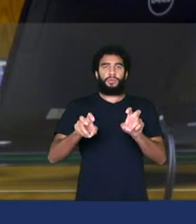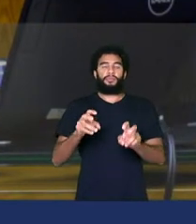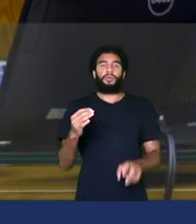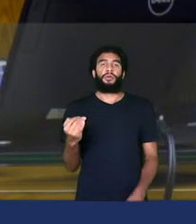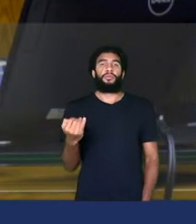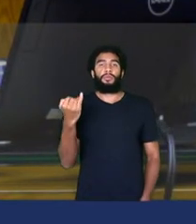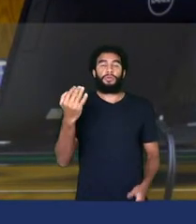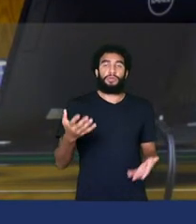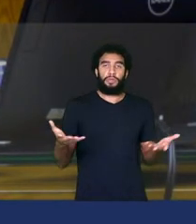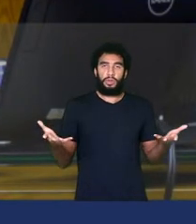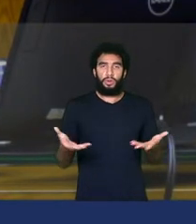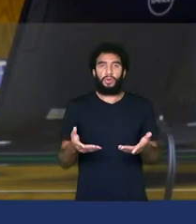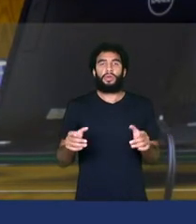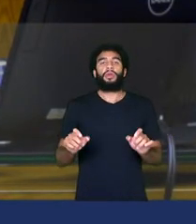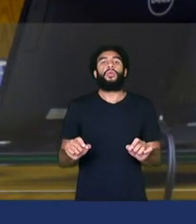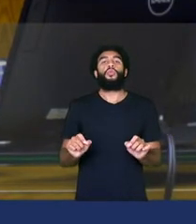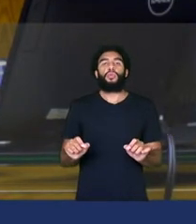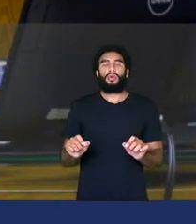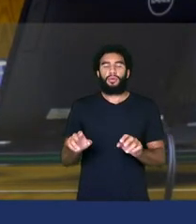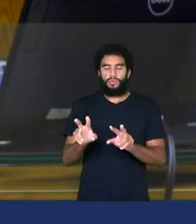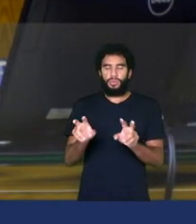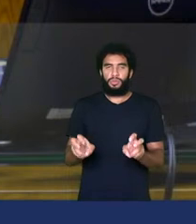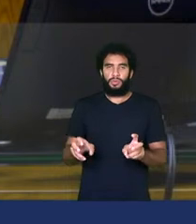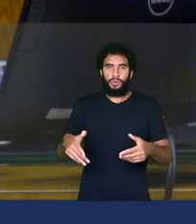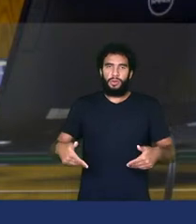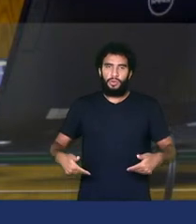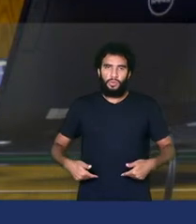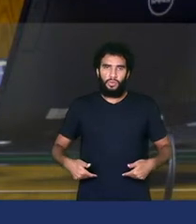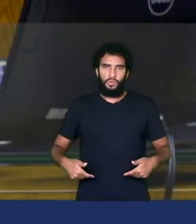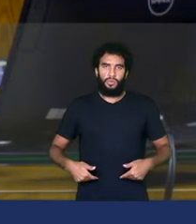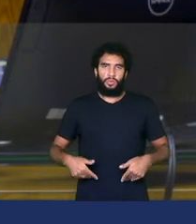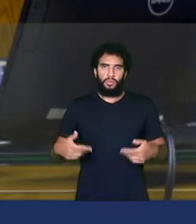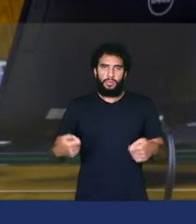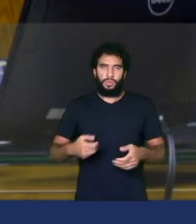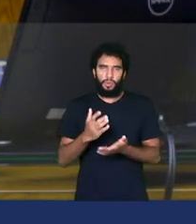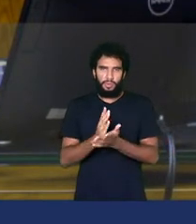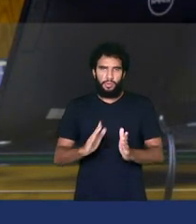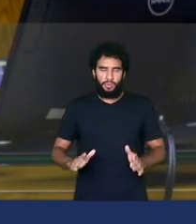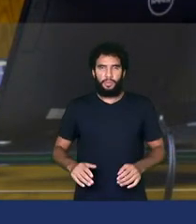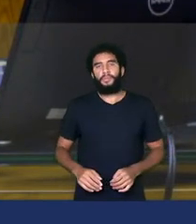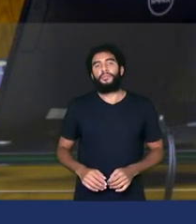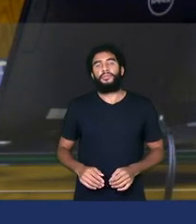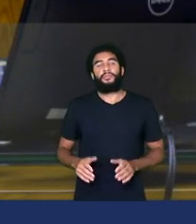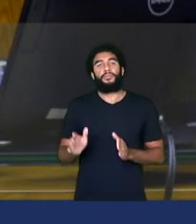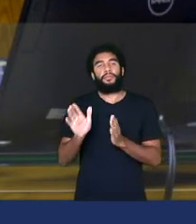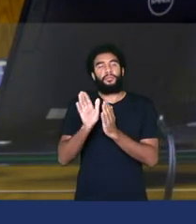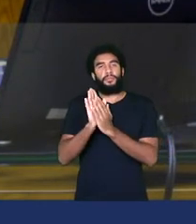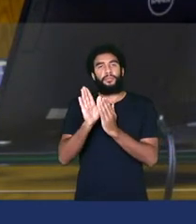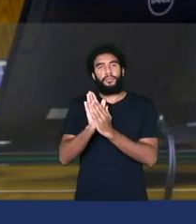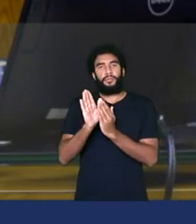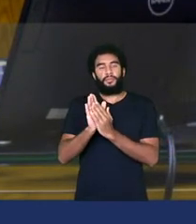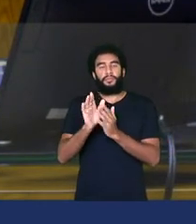VOSSA EXCELÊNCIA QUE ENCAMPA UM ASSUNTO TÃO INTERESSANTE E IMPORTANTE NA ATUALIDADE QUE É A QUESTÃO DA FOME. PARABÉNS É VOSSA EXCELÊNCIA PELO TRABALHO DESENVOLVIDO NO